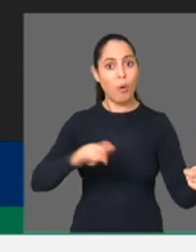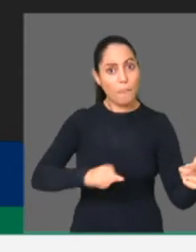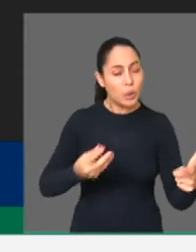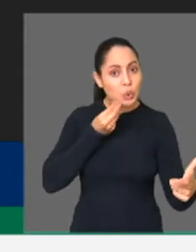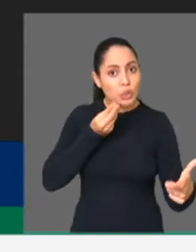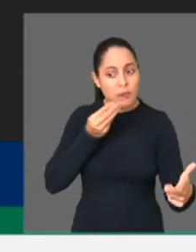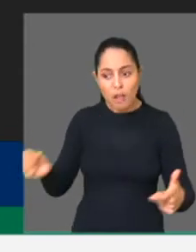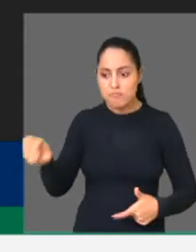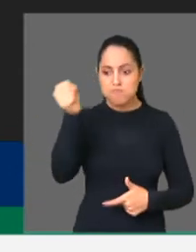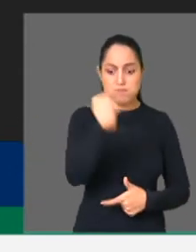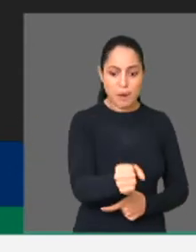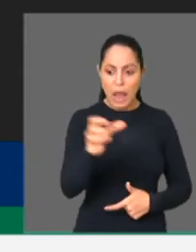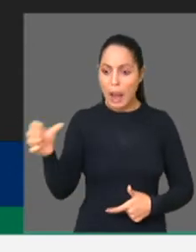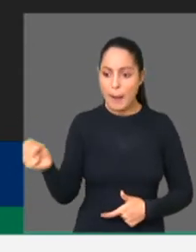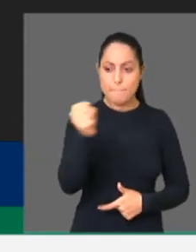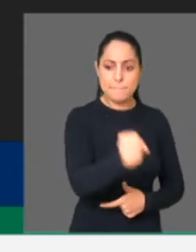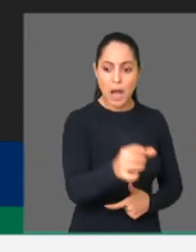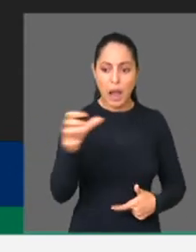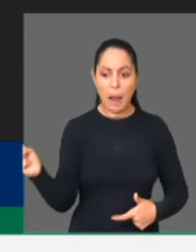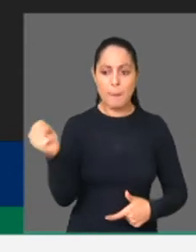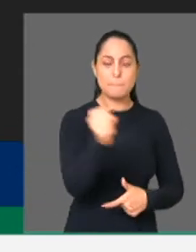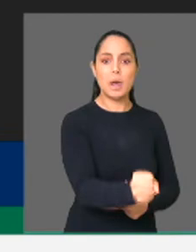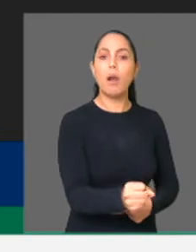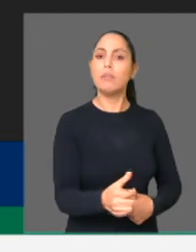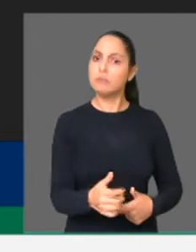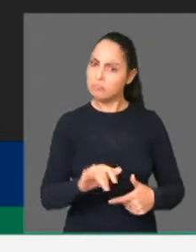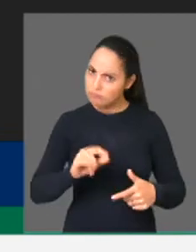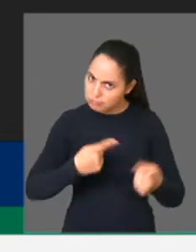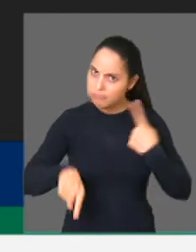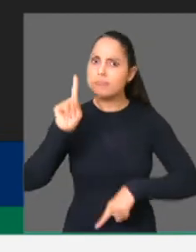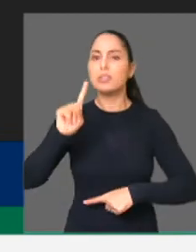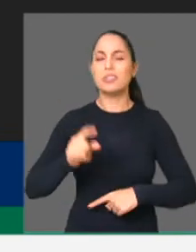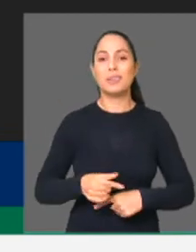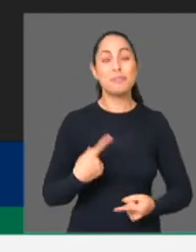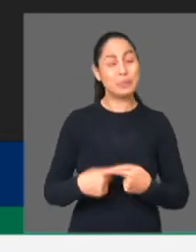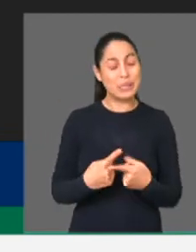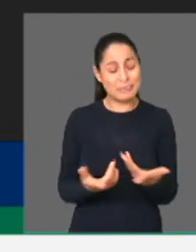SOBRE MANEIRA A POPULAÇÃO PERDER OS EMPREGOS. NÃO VOU NEM FALAR DO ESTADO DE SÃO PAULO PORQUE... JÁ ESTOU